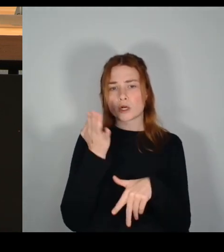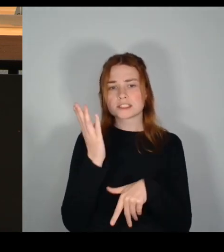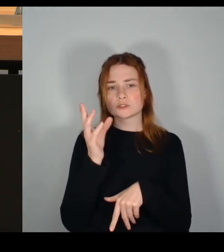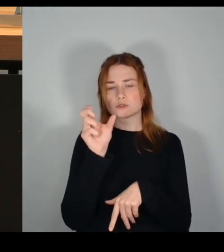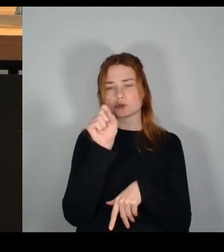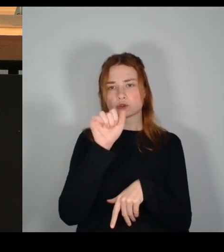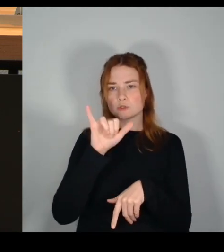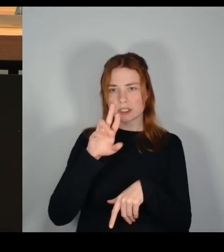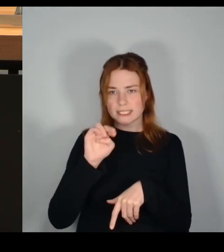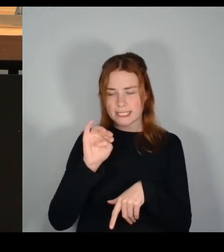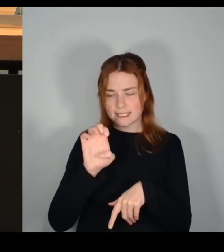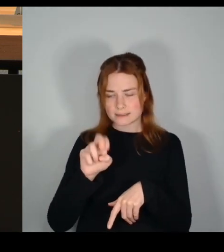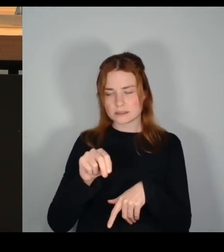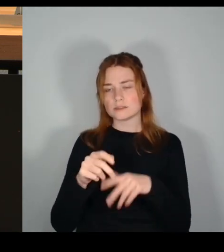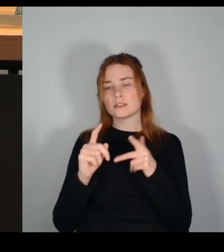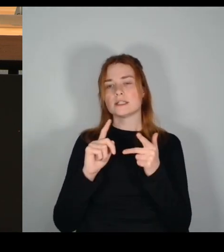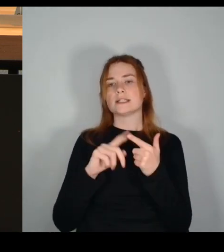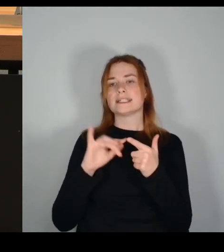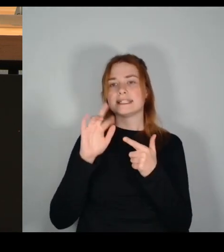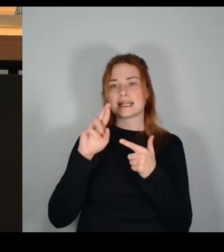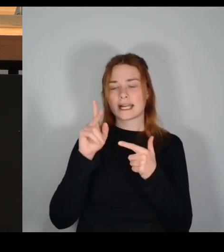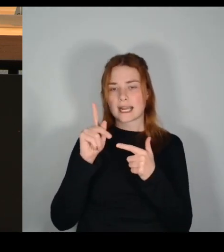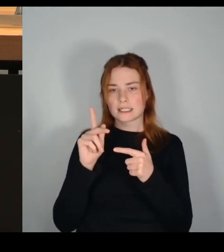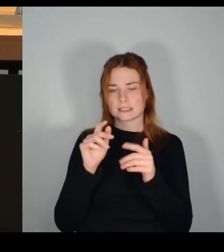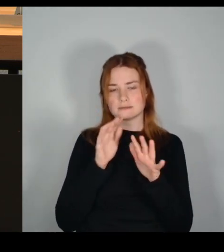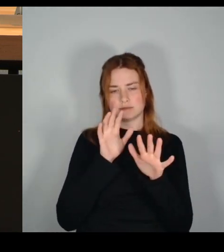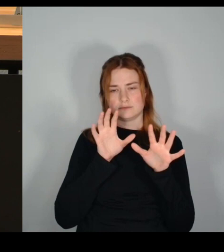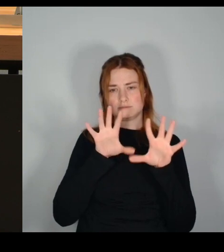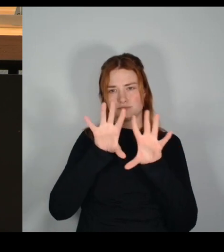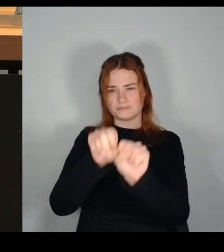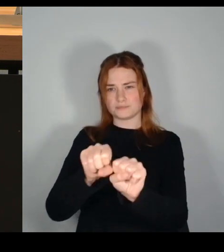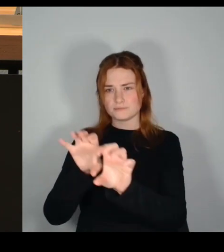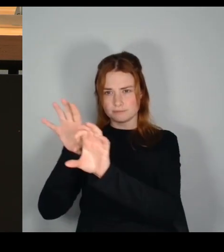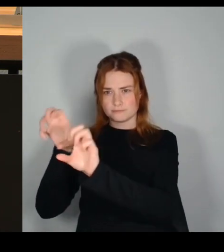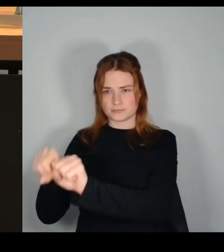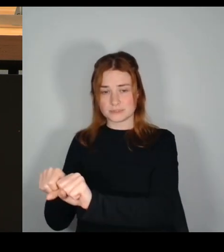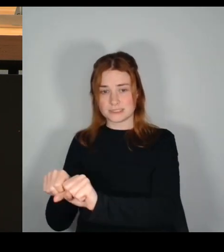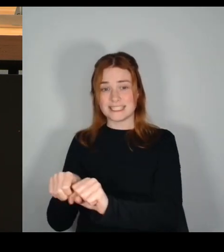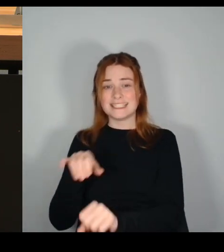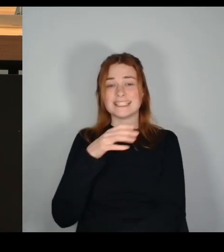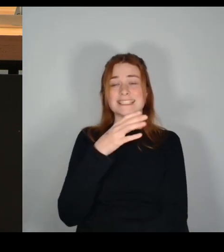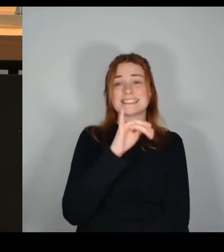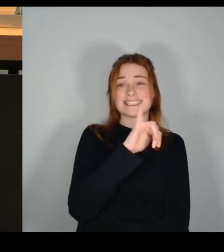Was den Jesidinnen und Jesiden widerfahren ist, meine Damen und Herren, lässt sich mit Menschenverstand